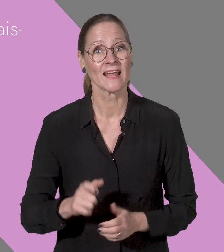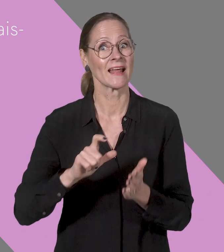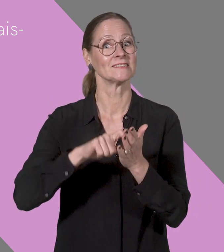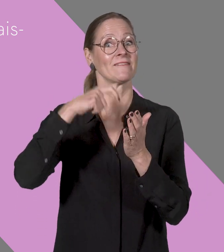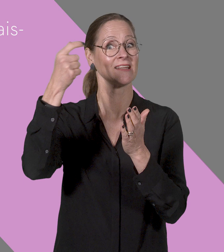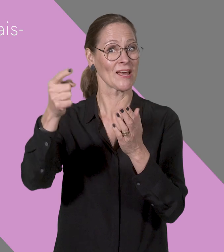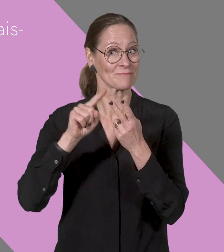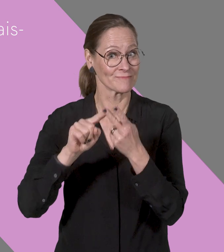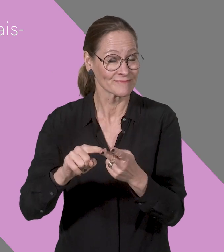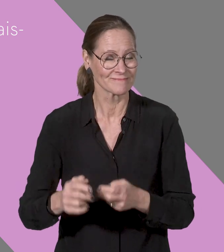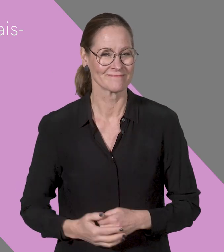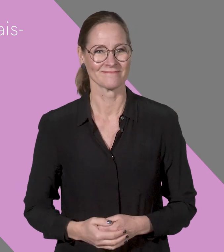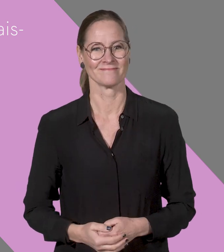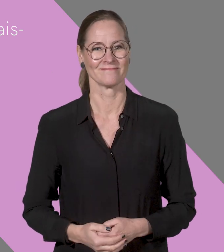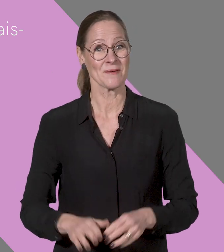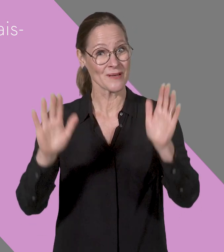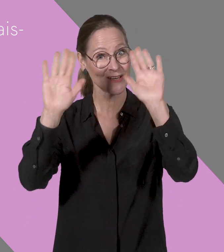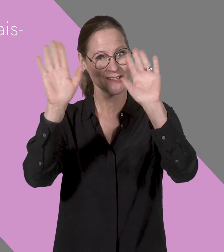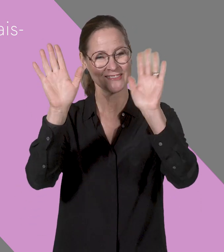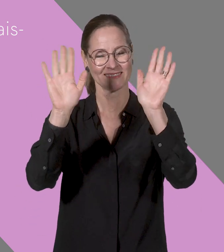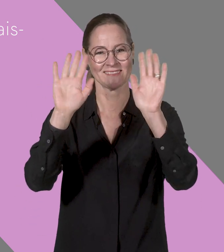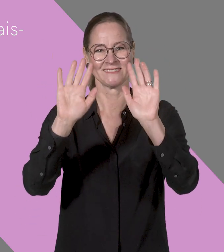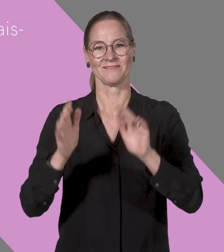Ensi viikkoon, moi moi!